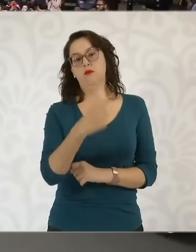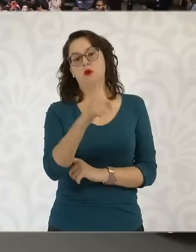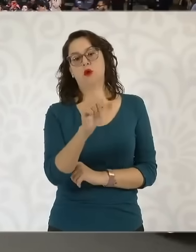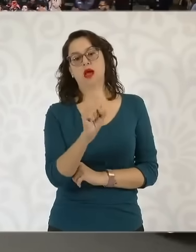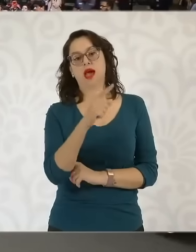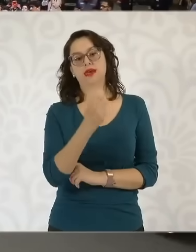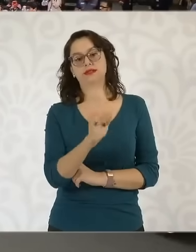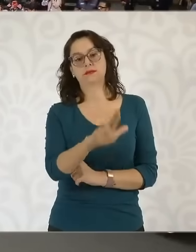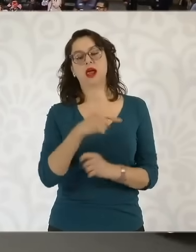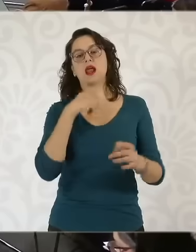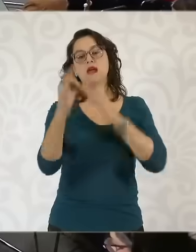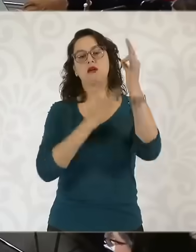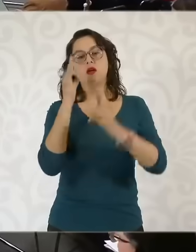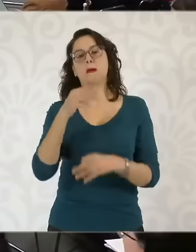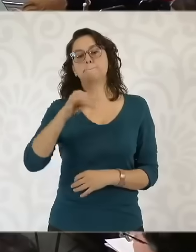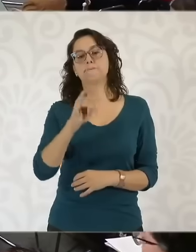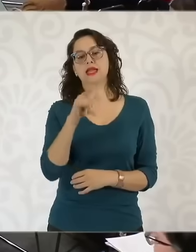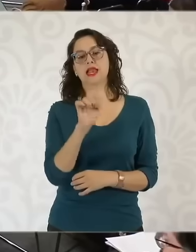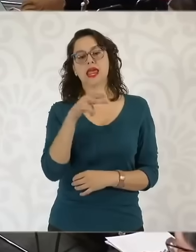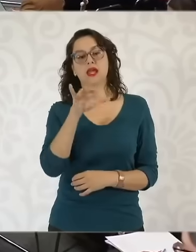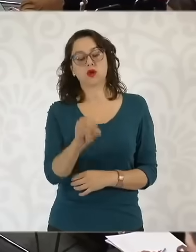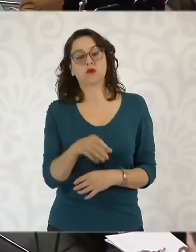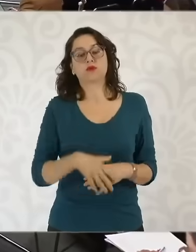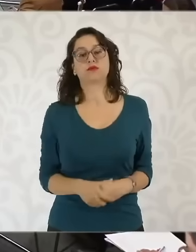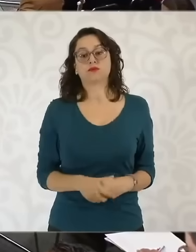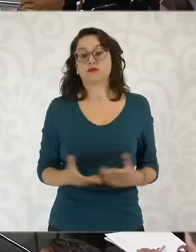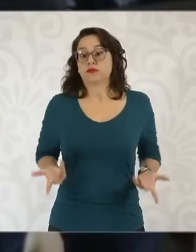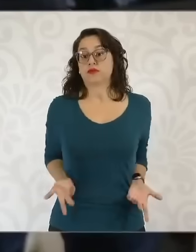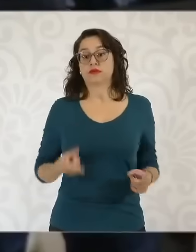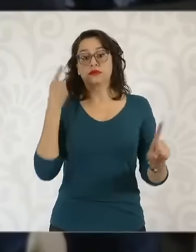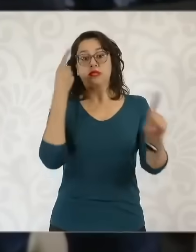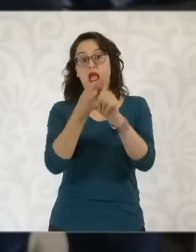si hubo algún ofrecimiento en específico de México para alcanzar este acuerdo. Un ofrecimiento al